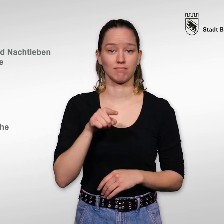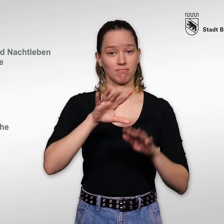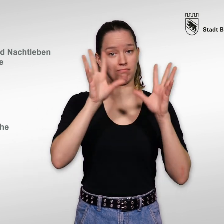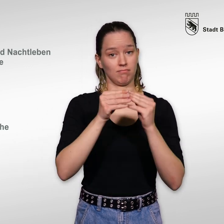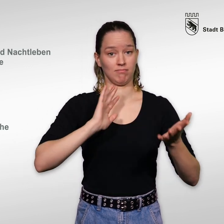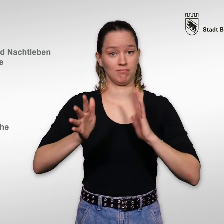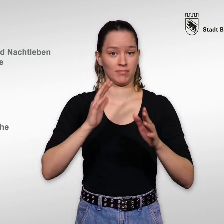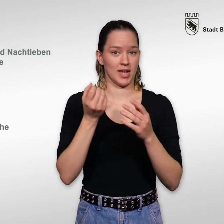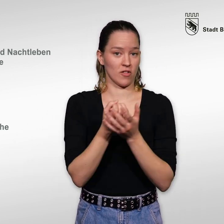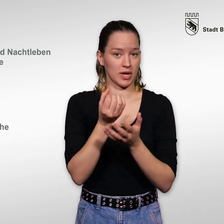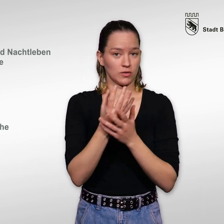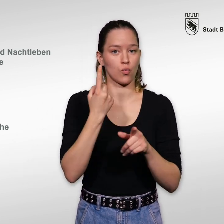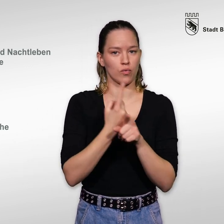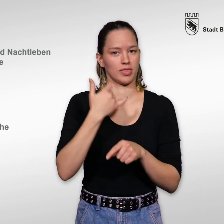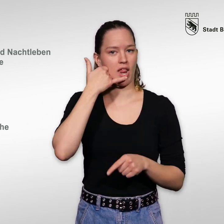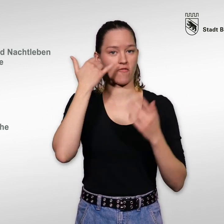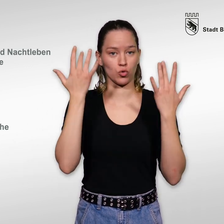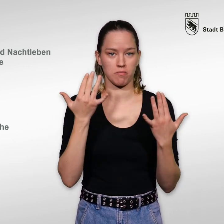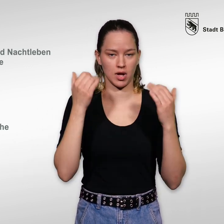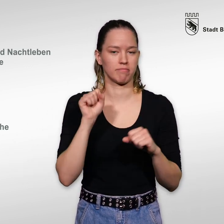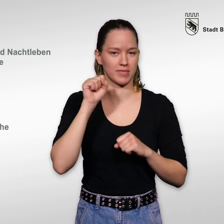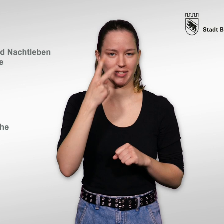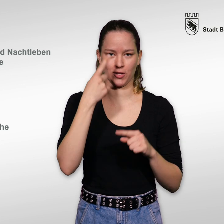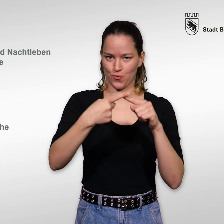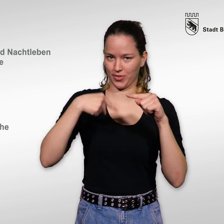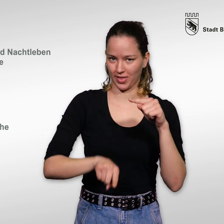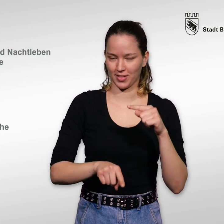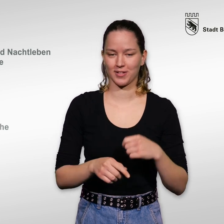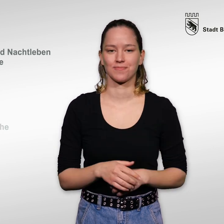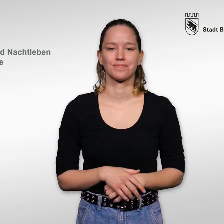Diese Informationen und die Telefonnummer findest du unter diesem Video.